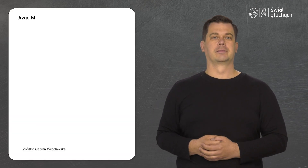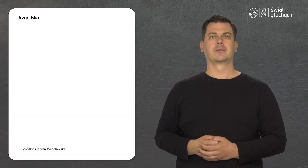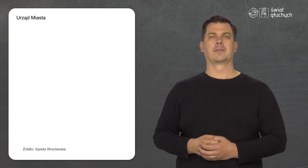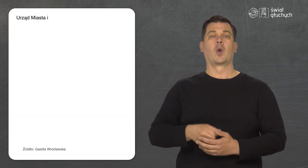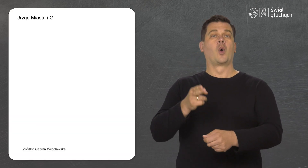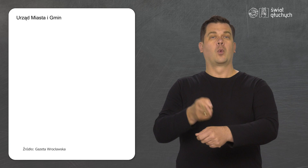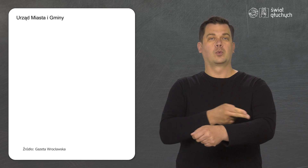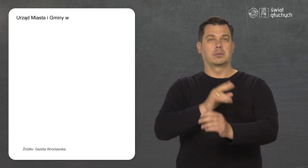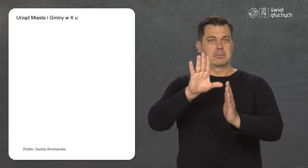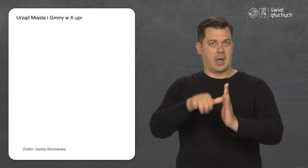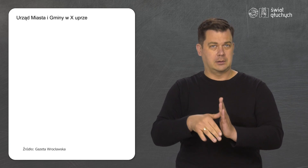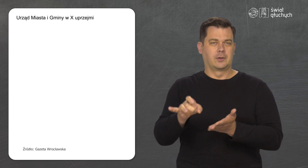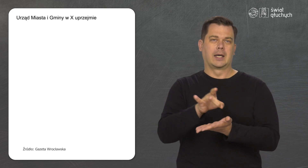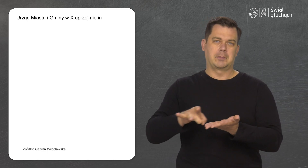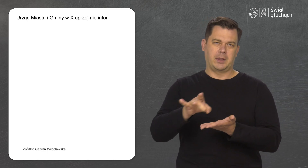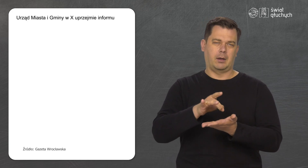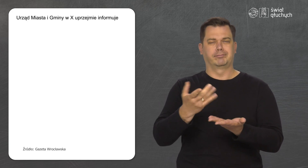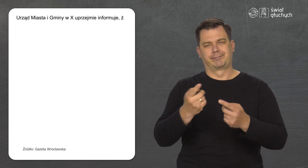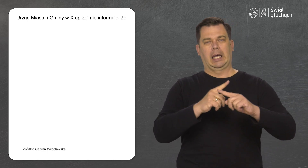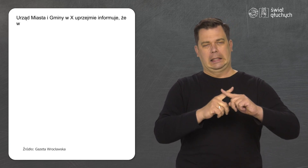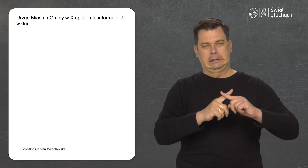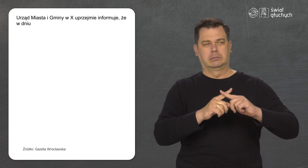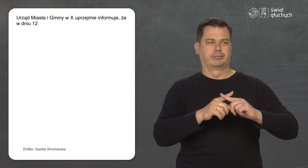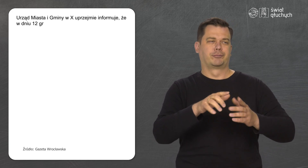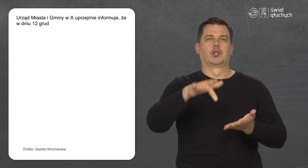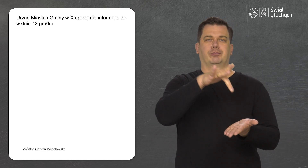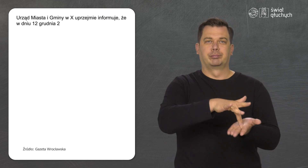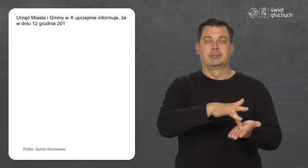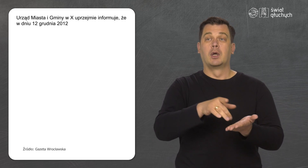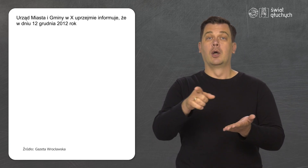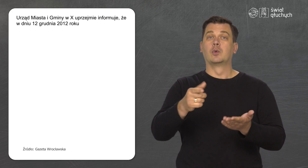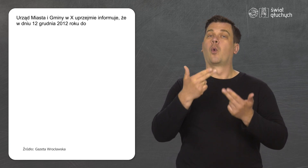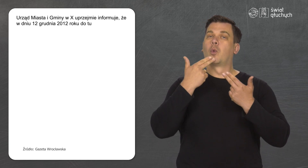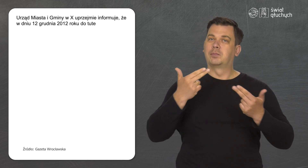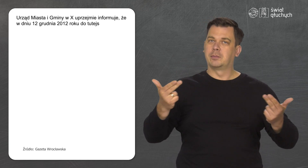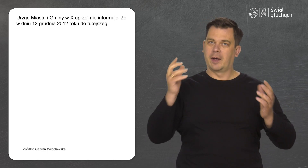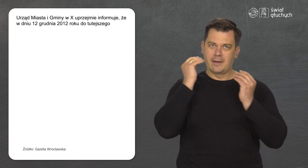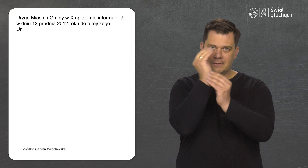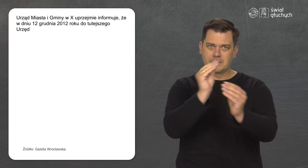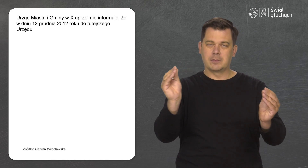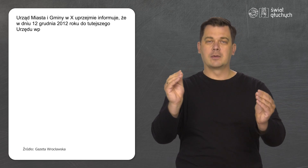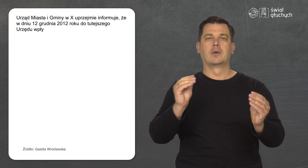„Urząd Miasta i Gminy X, uprzejmie informuje, że w dniu 12 grudnia 2012 roku